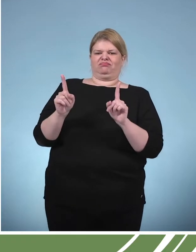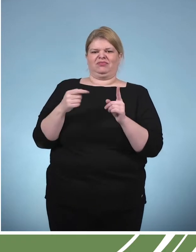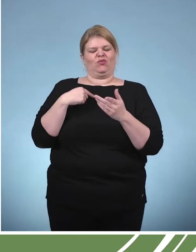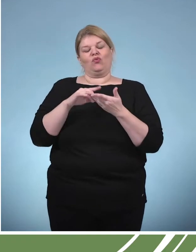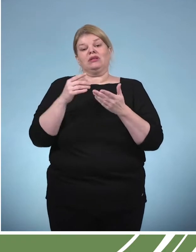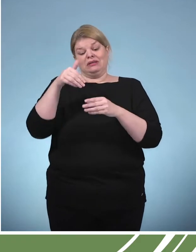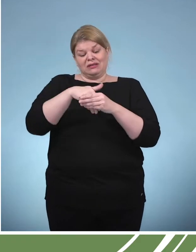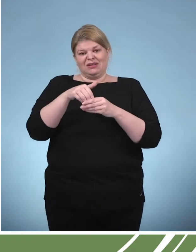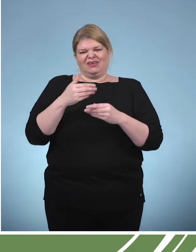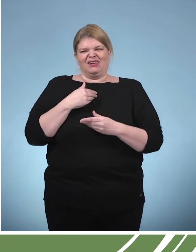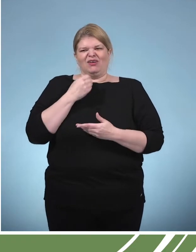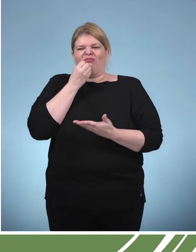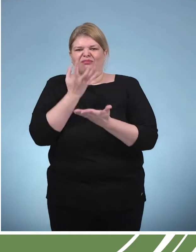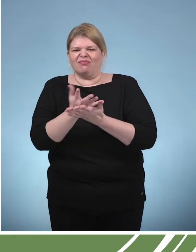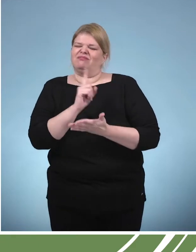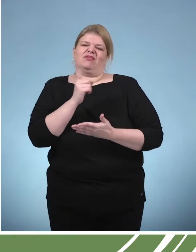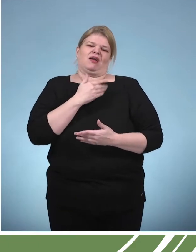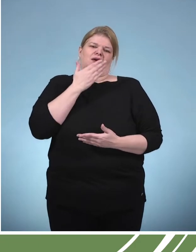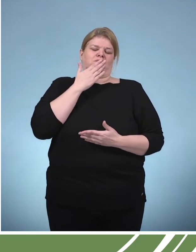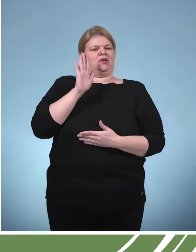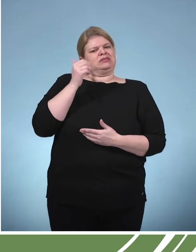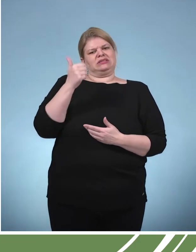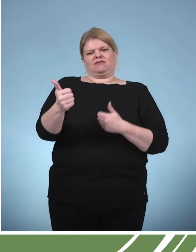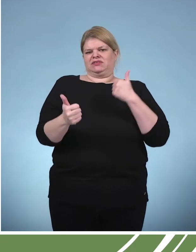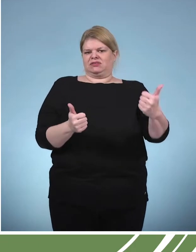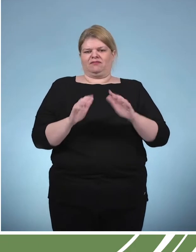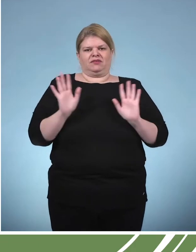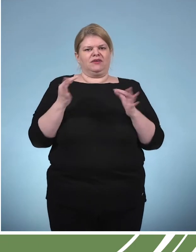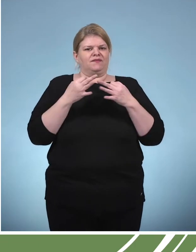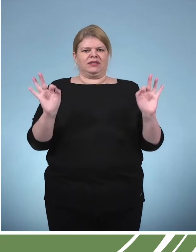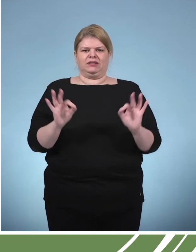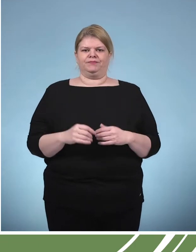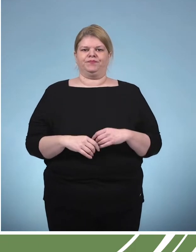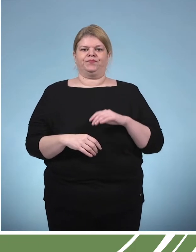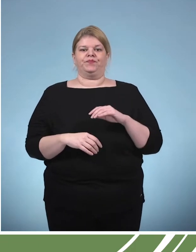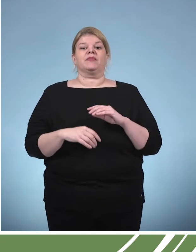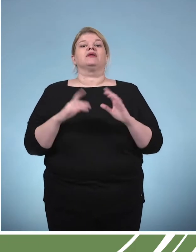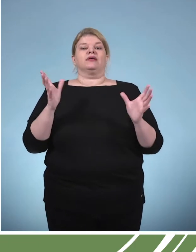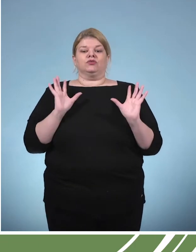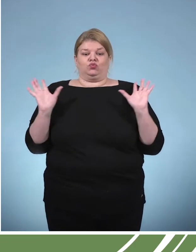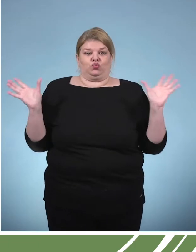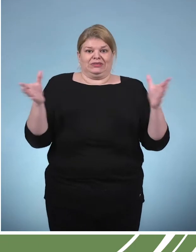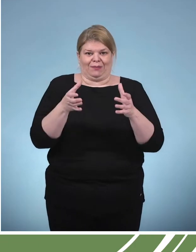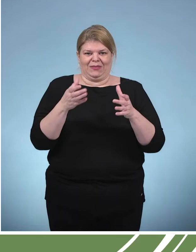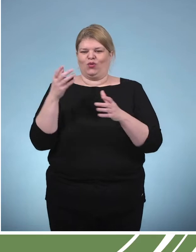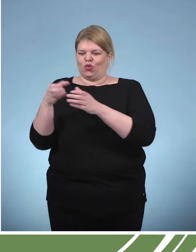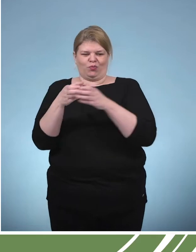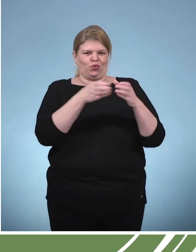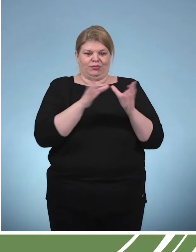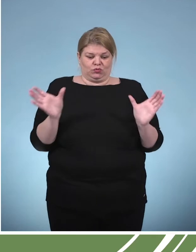und was sie für sich behalten wollen. Nachbesprechung. Am Ende kommen alle zu einer Reflexion zusammen.